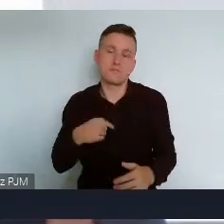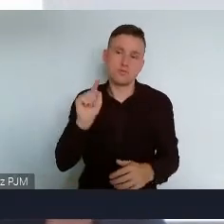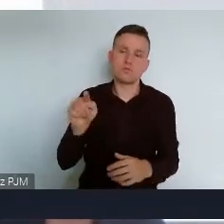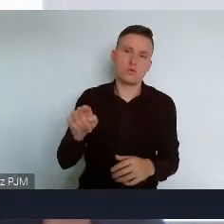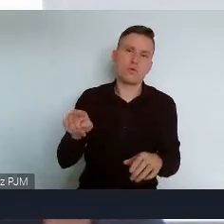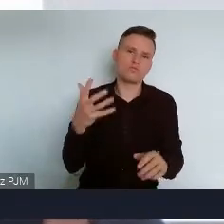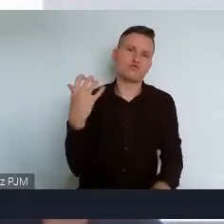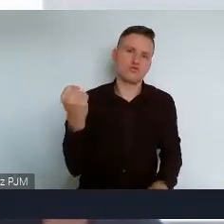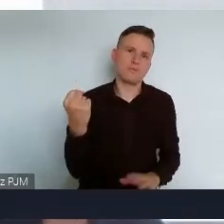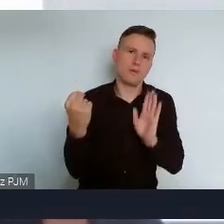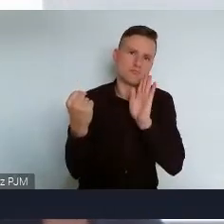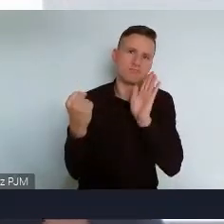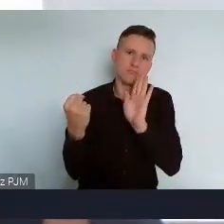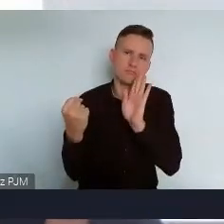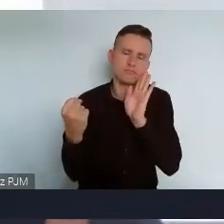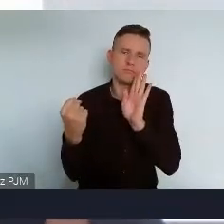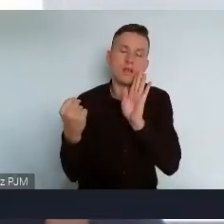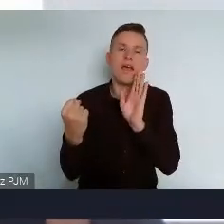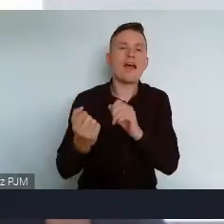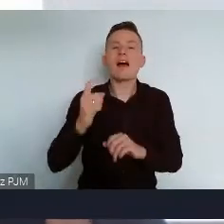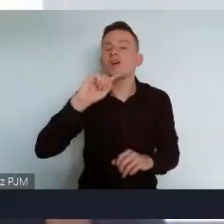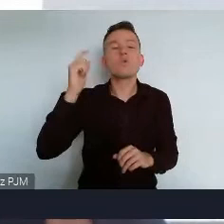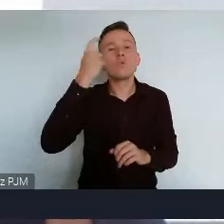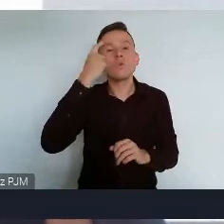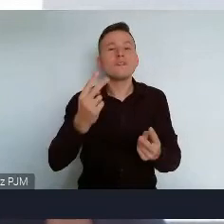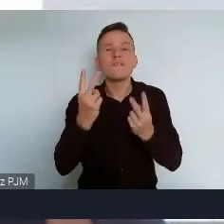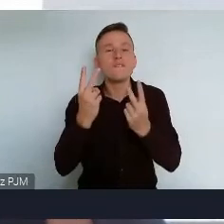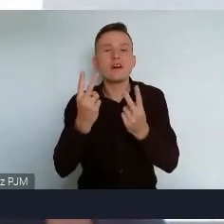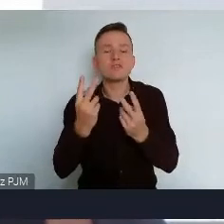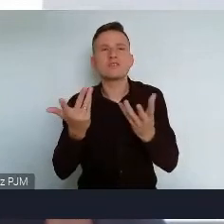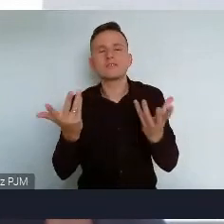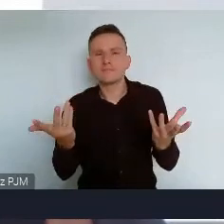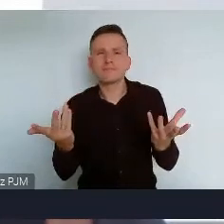Jeśli chodzi tutaj o priorytety, będą się one różnie układały,